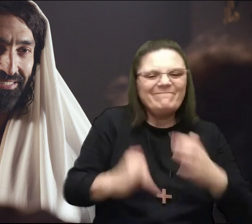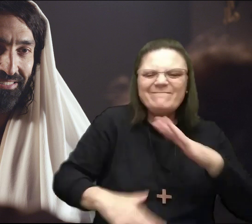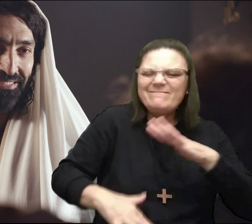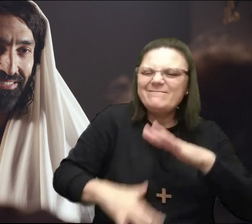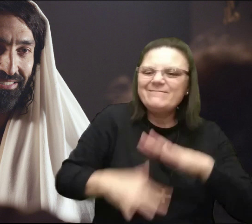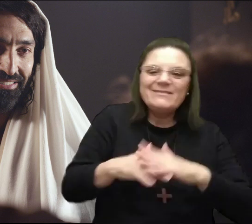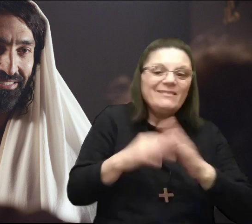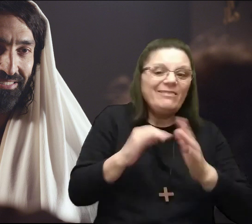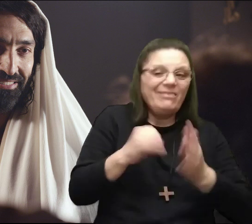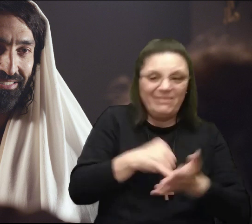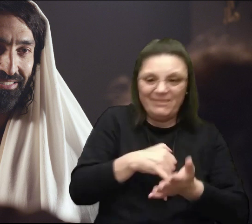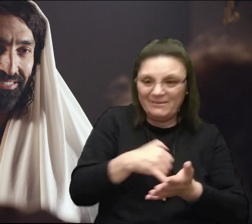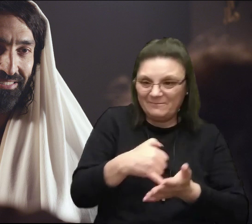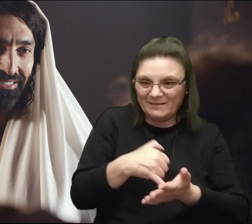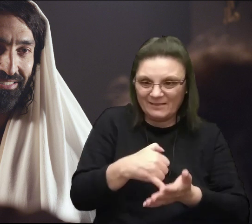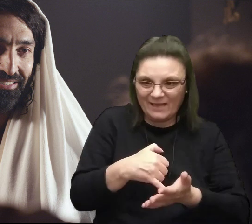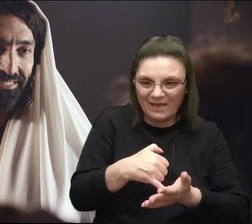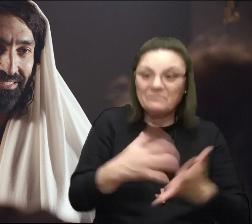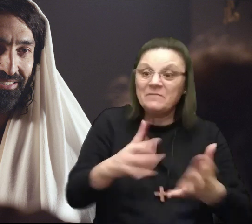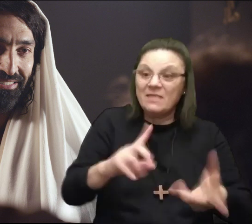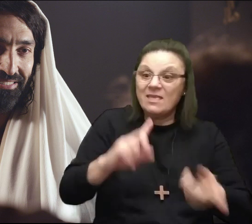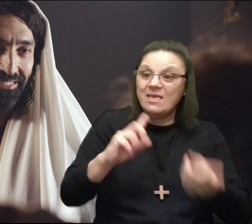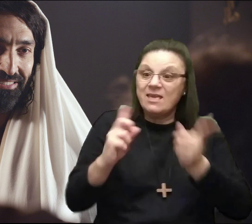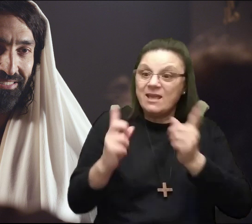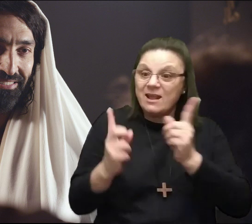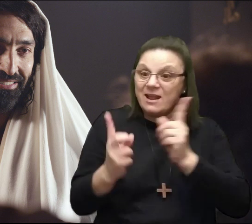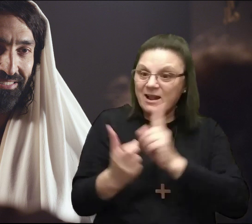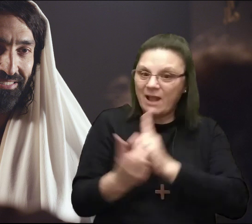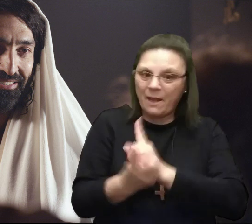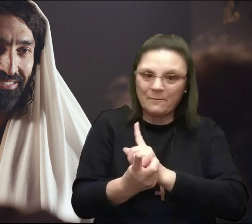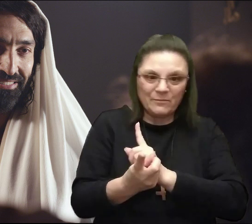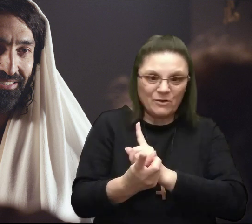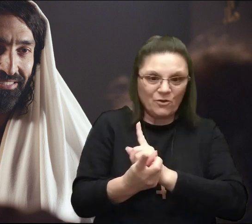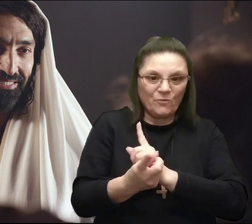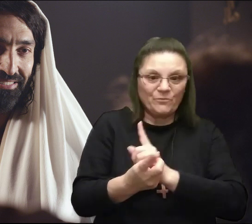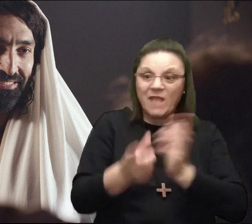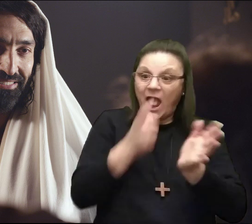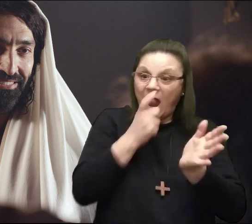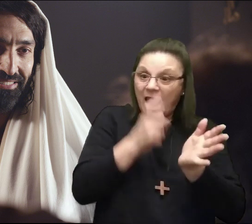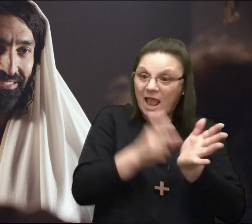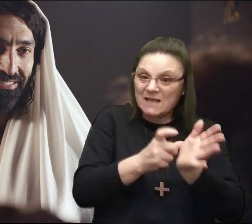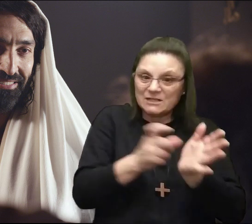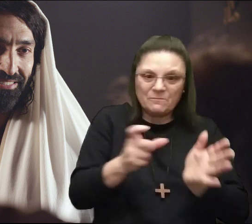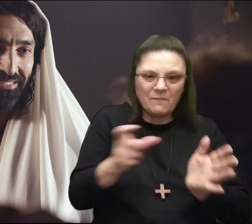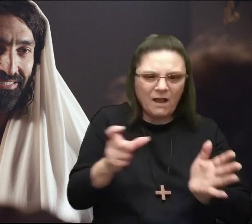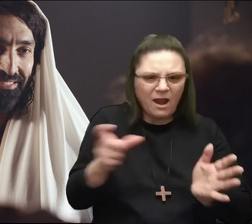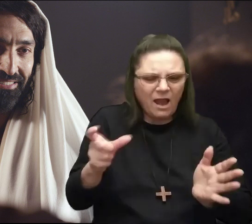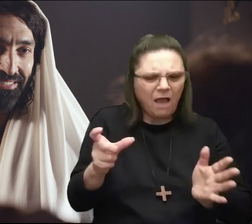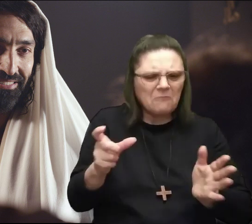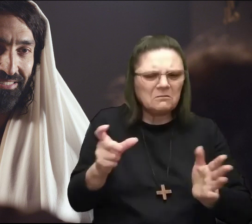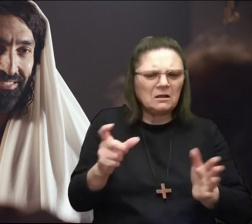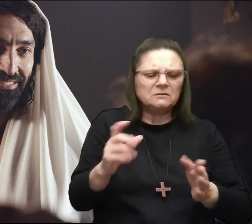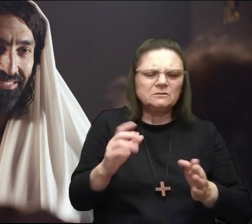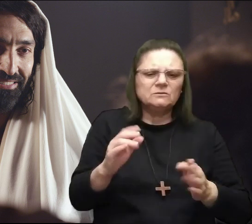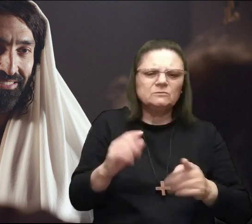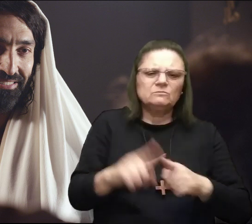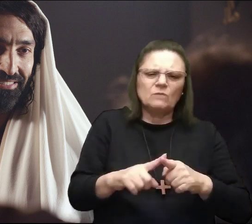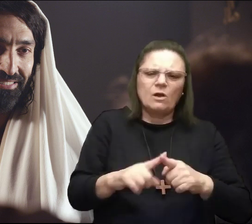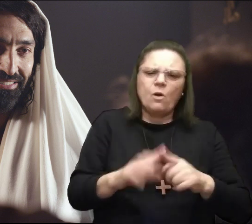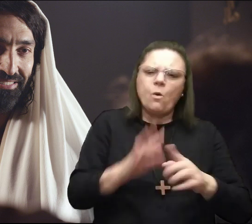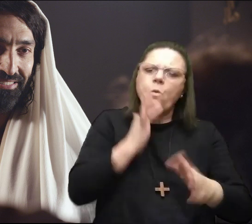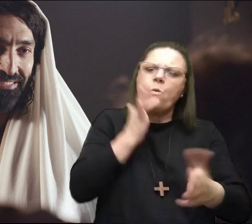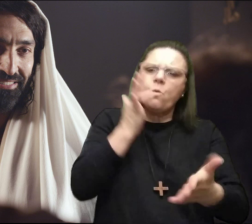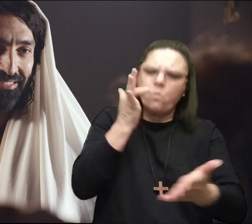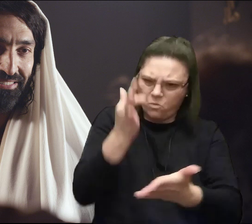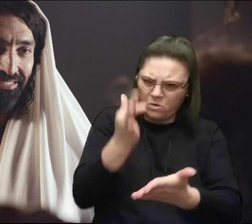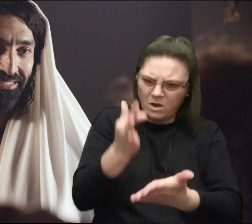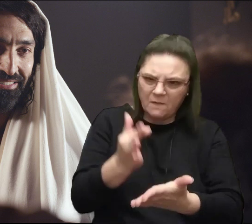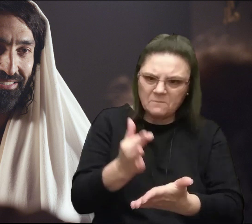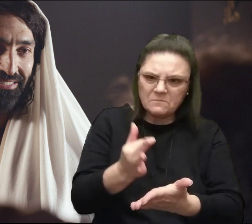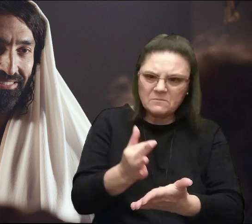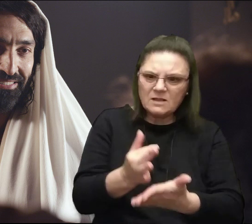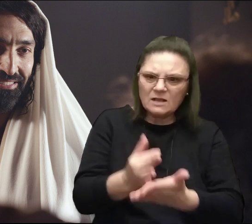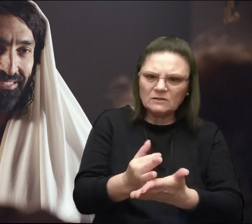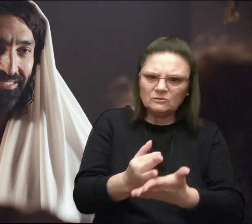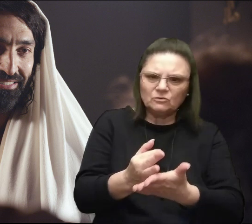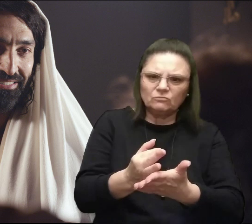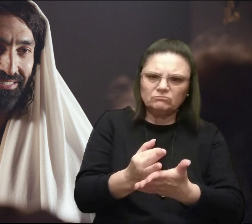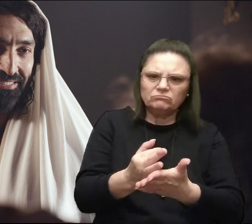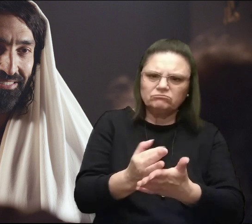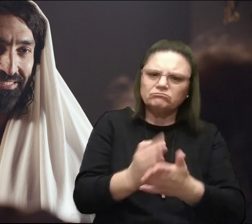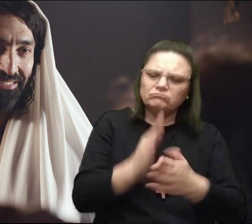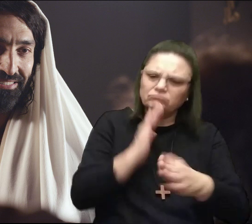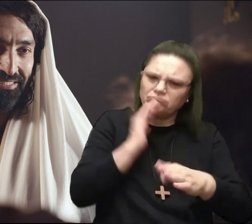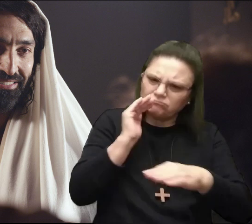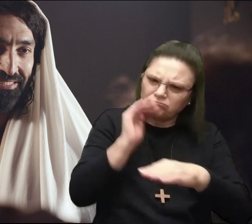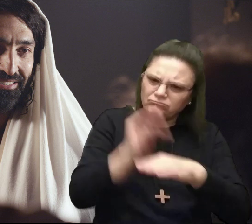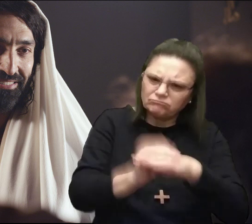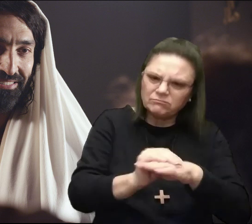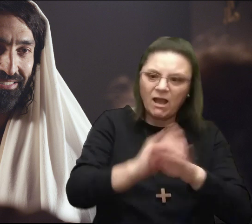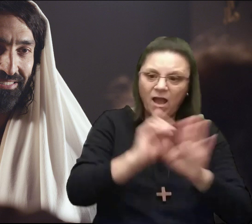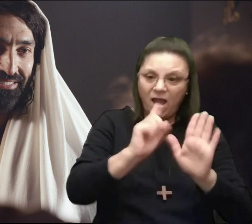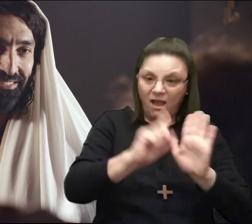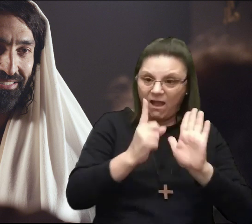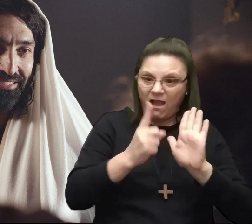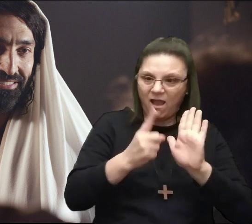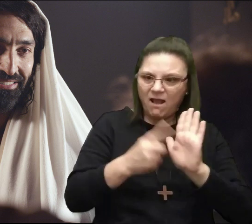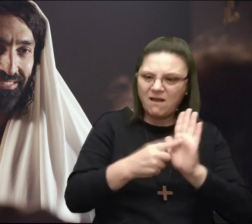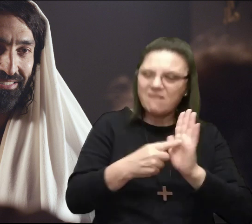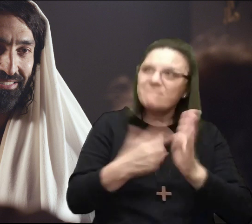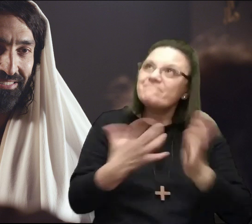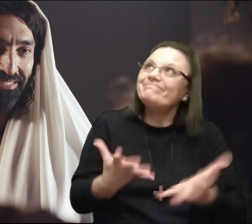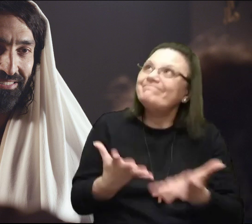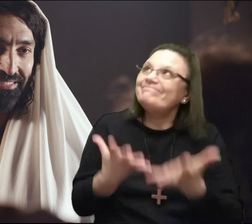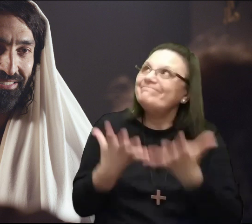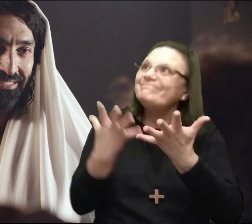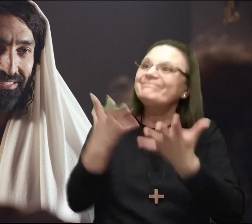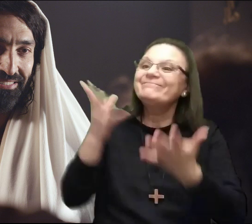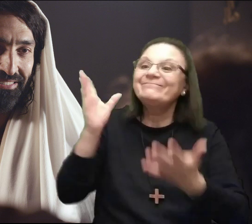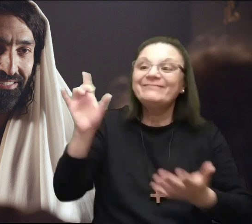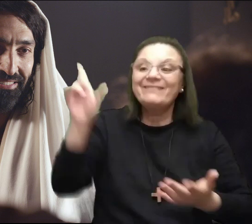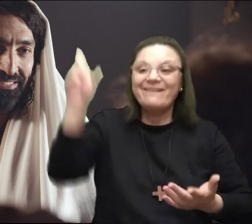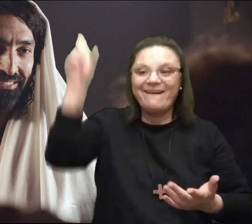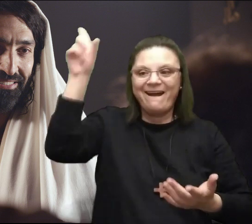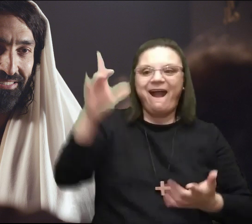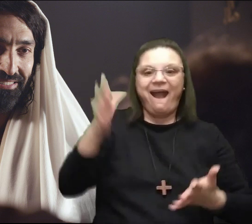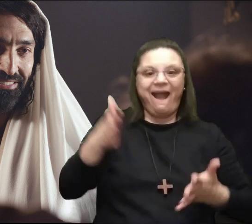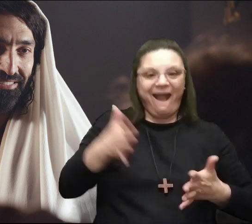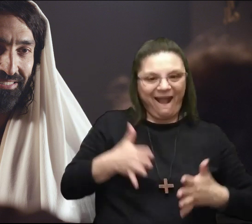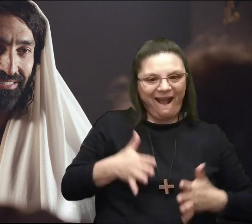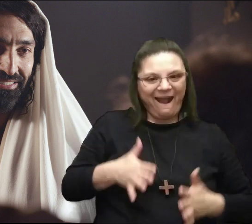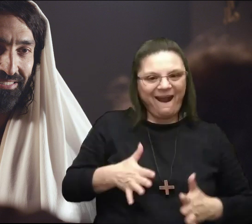sumos sacerdotes llenos de debilidad. En cambio, las palabras del juramento, posterior a la Ley,